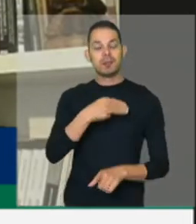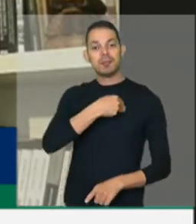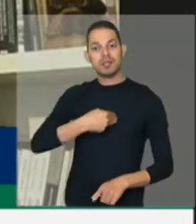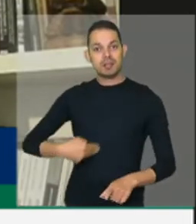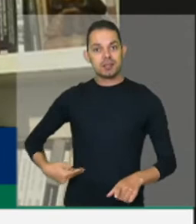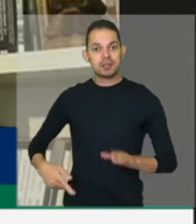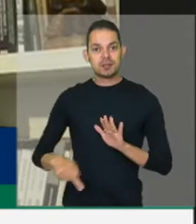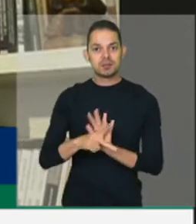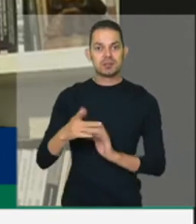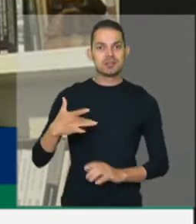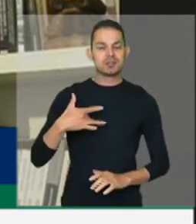MINISTROS DA SAÚDE ANUNCIARAM MEDIDAS... PARA A ACELERAÇÃO